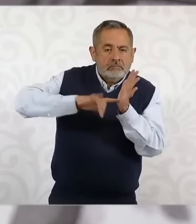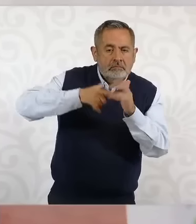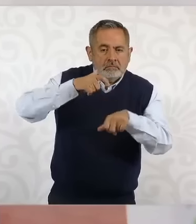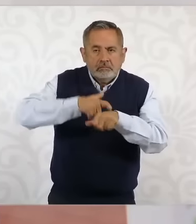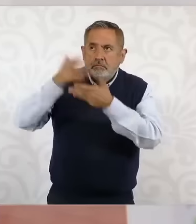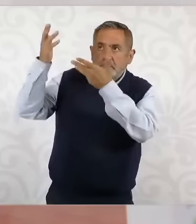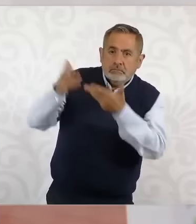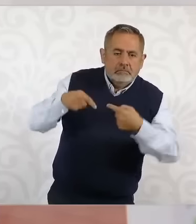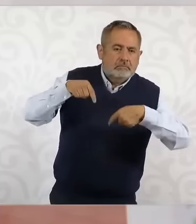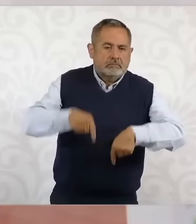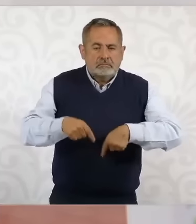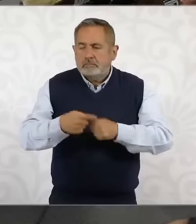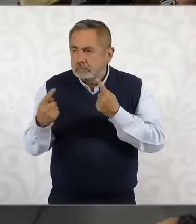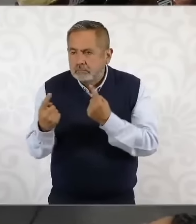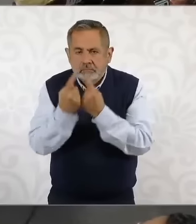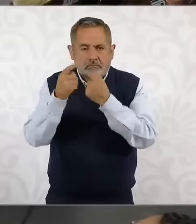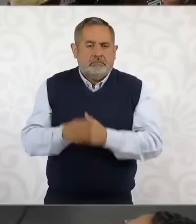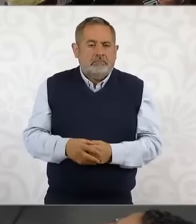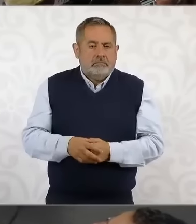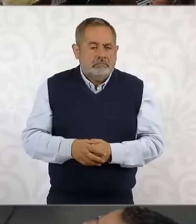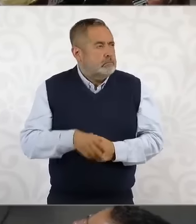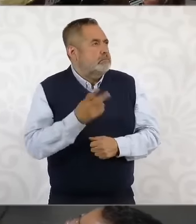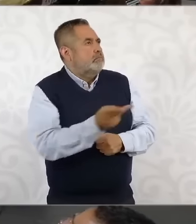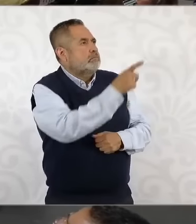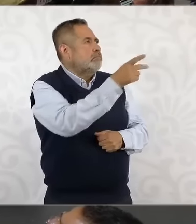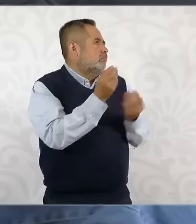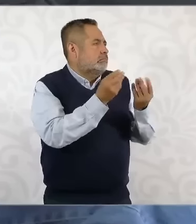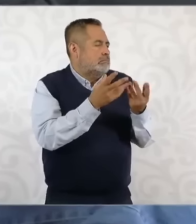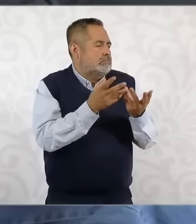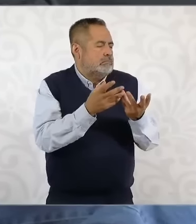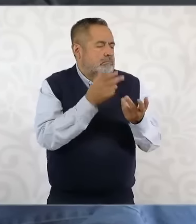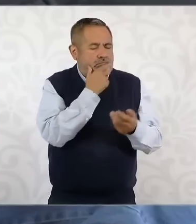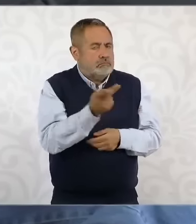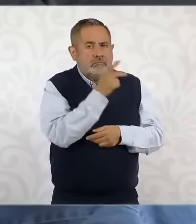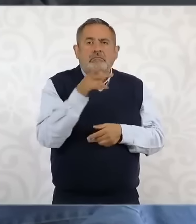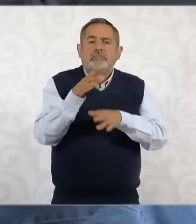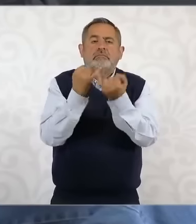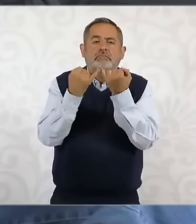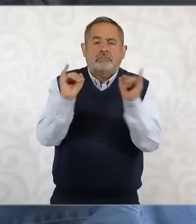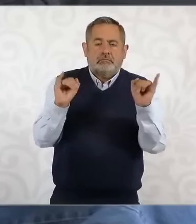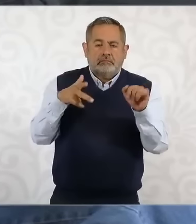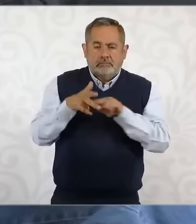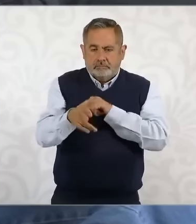en Palacio. Seguramente van a llegar muchos a la inauguración. Eh, ¿habrá algún evento de usted